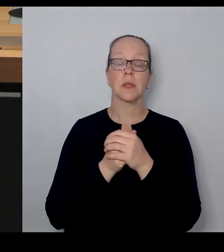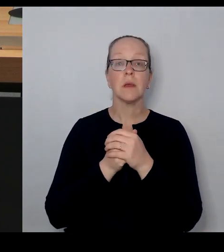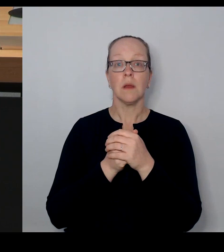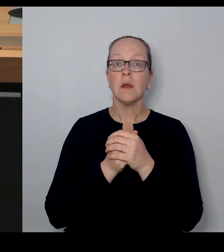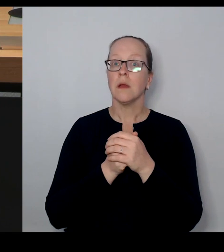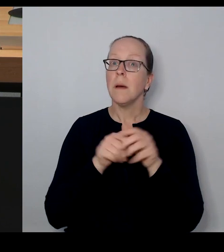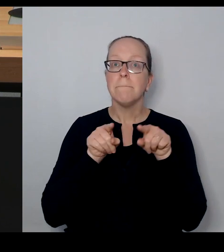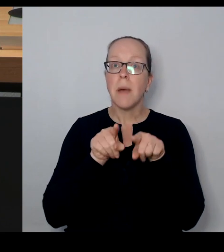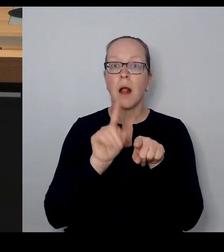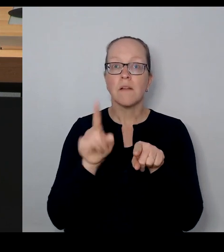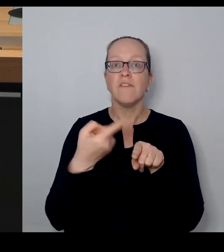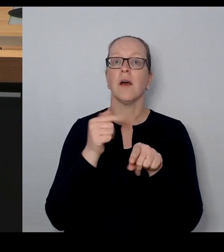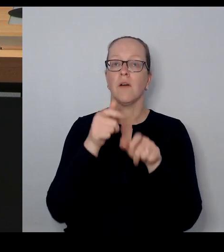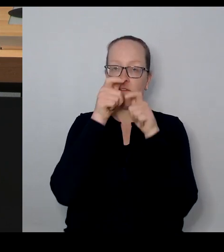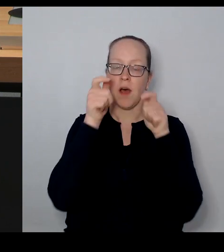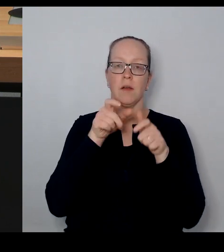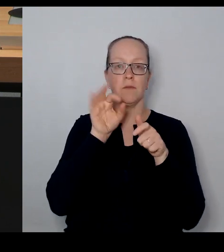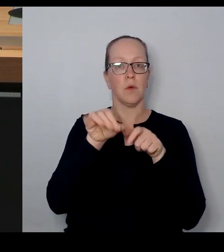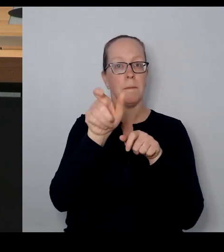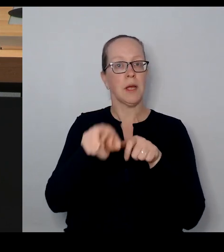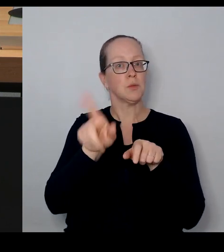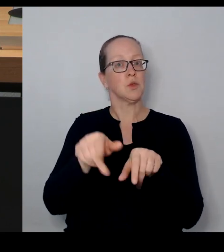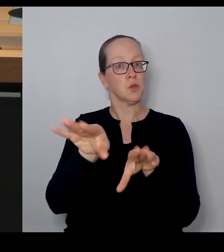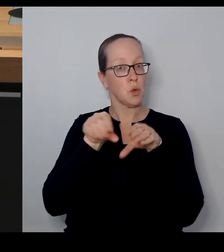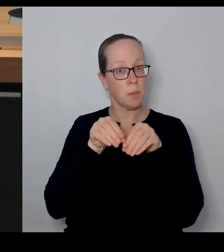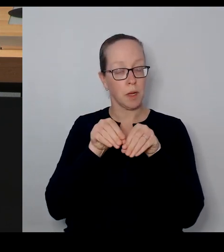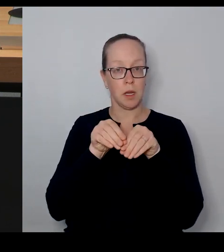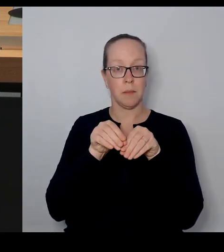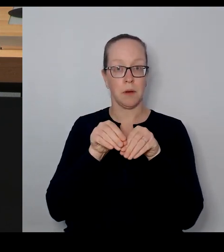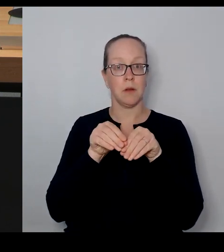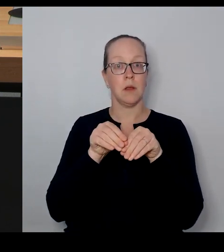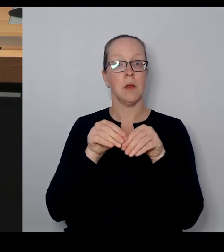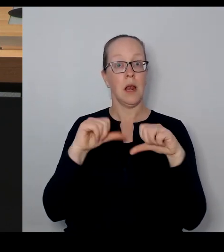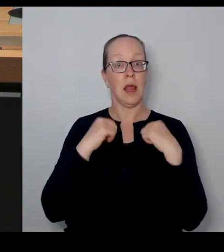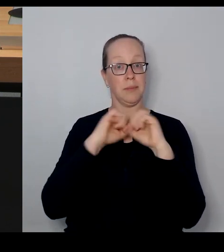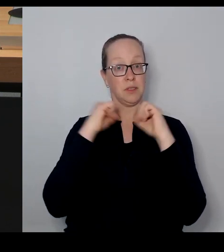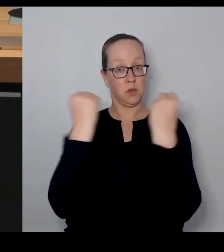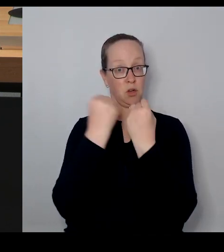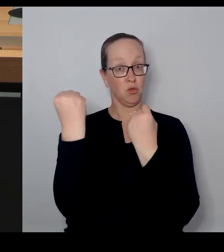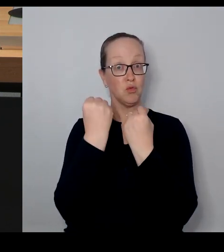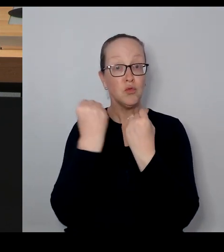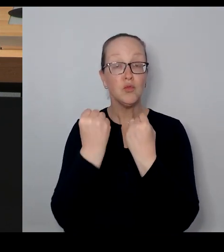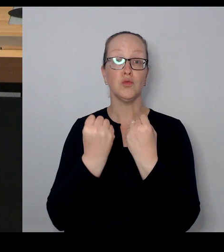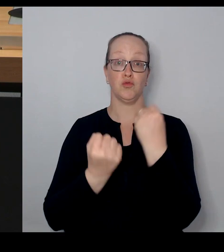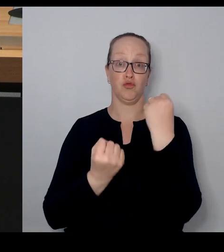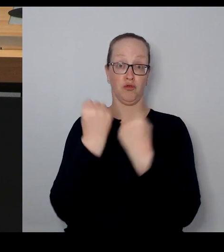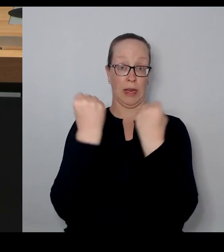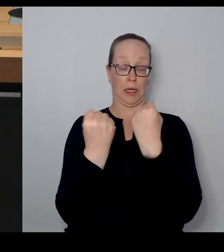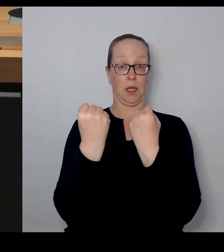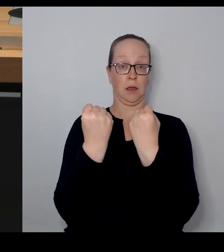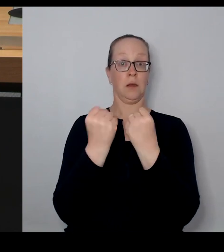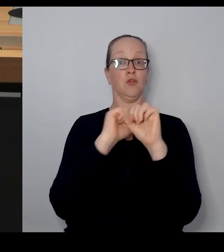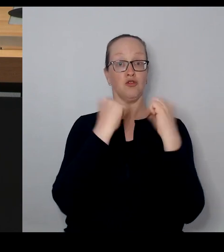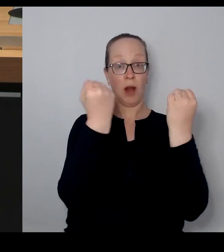Lebensumständen befinden und auf staatliche Unterstützung angewiesen sind. Dann kann es nicht sein, dass sie ausgerechnet nur